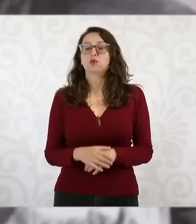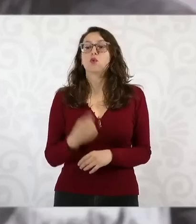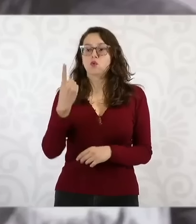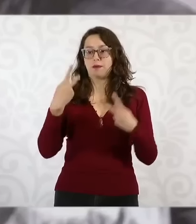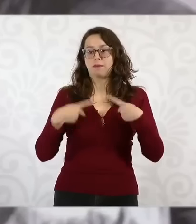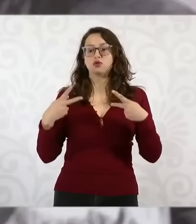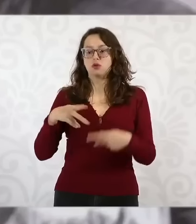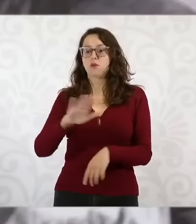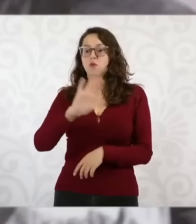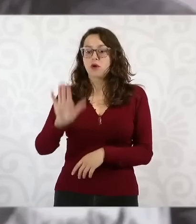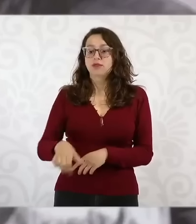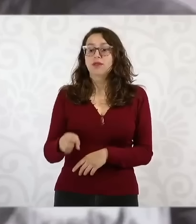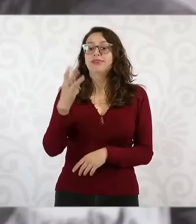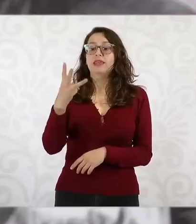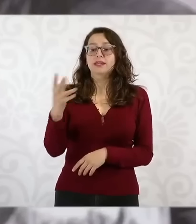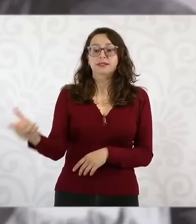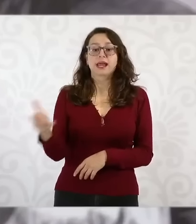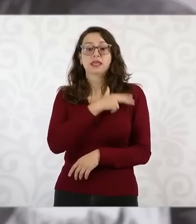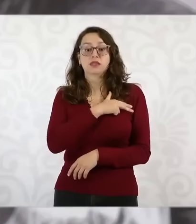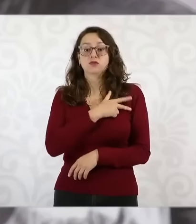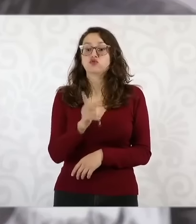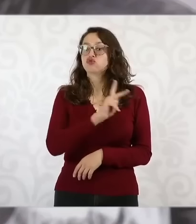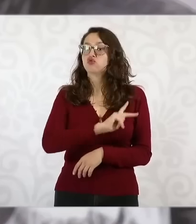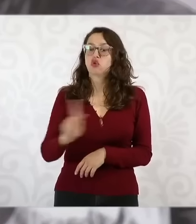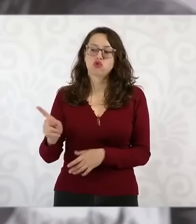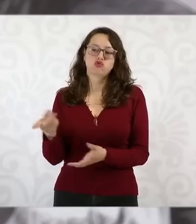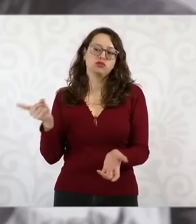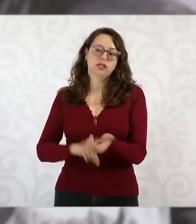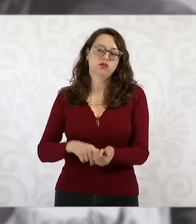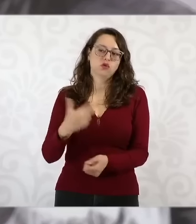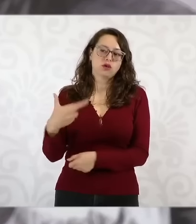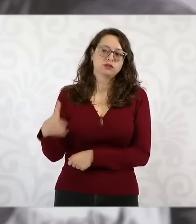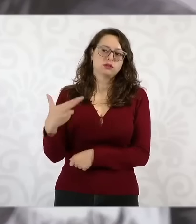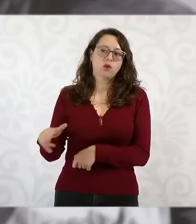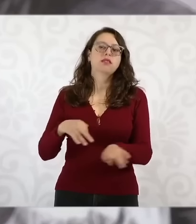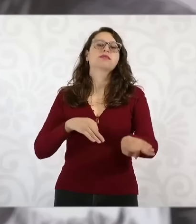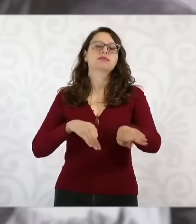todos son empleados del lugar, todos son empleados de este restaurante.